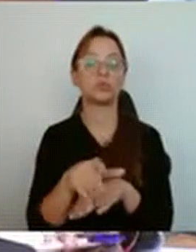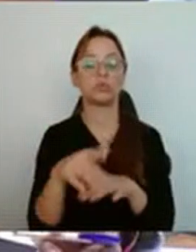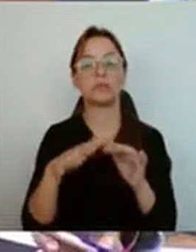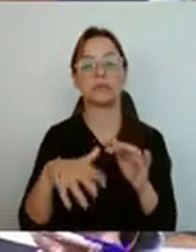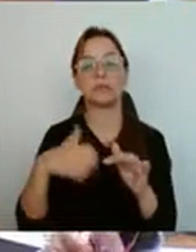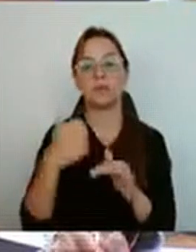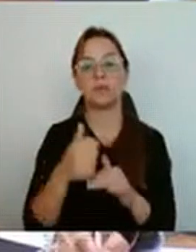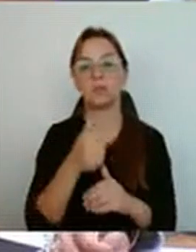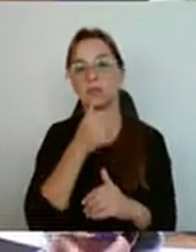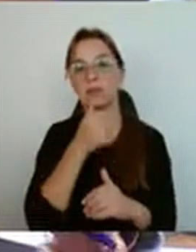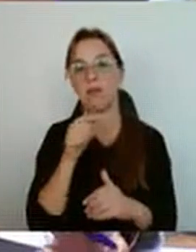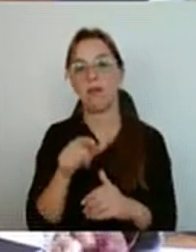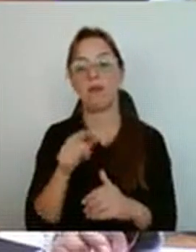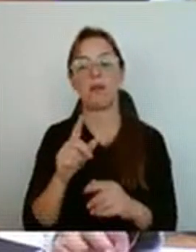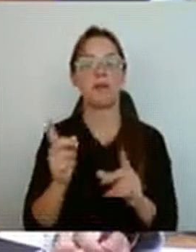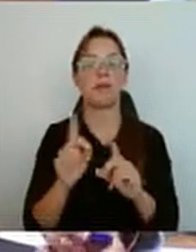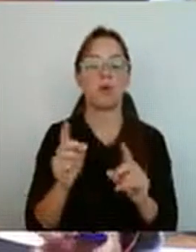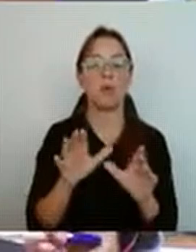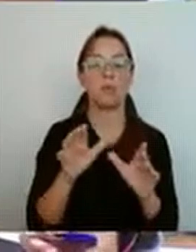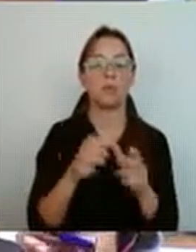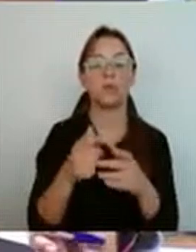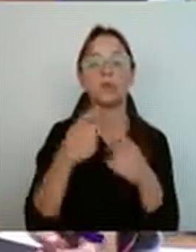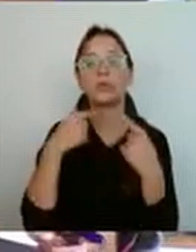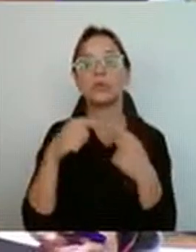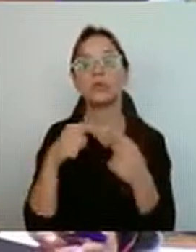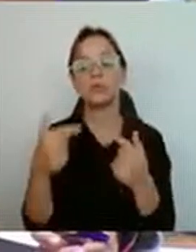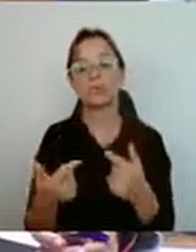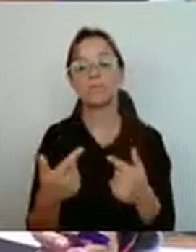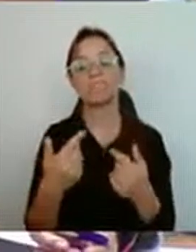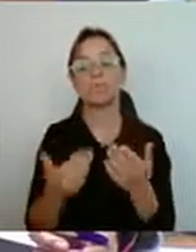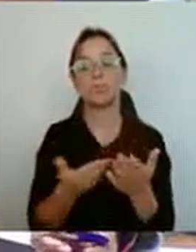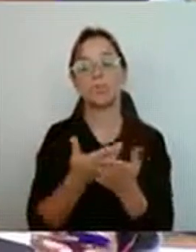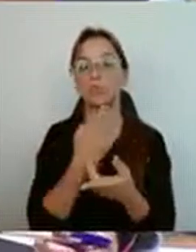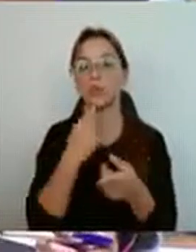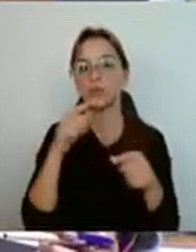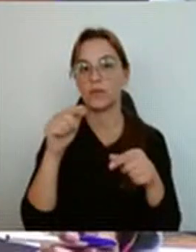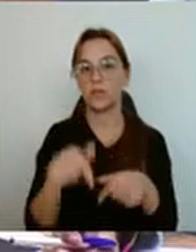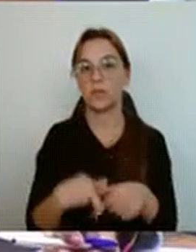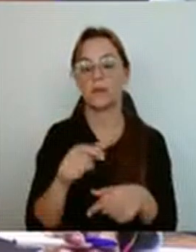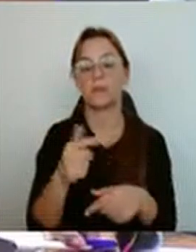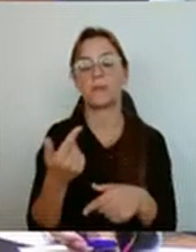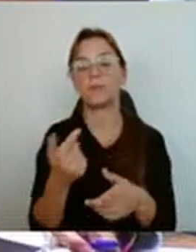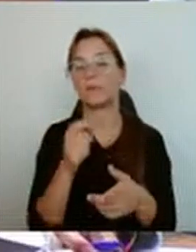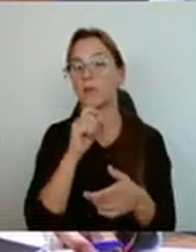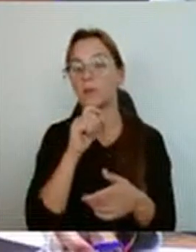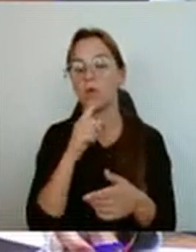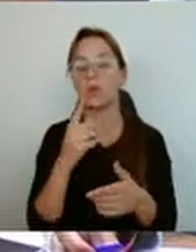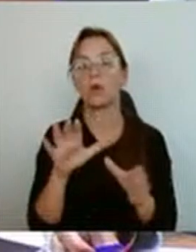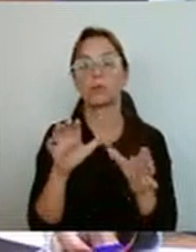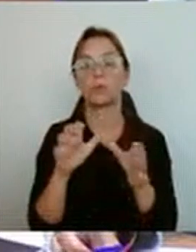líderes, por isso é que a proposta volta aqui, seja uma comissão permanente, com